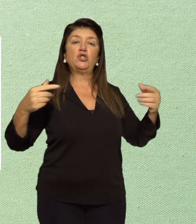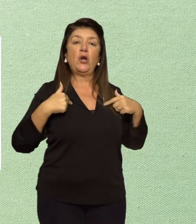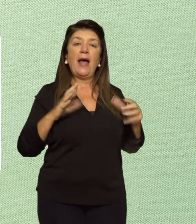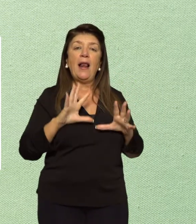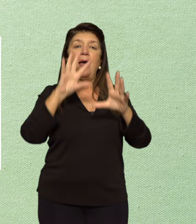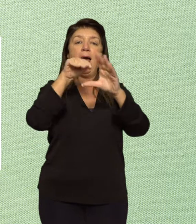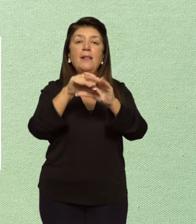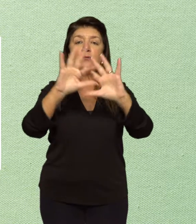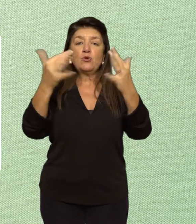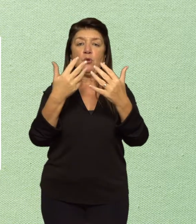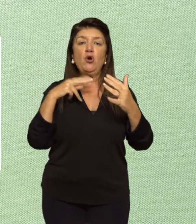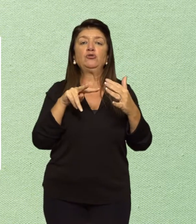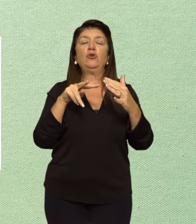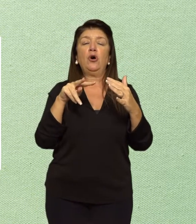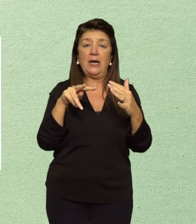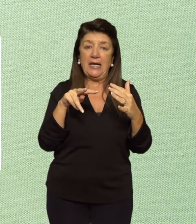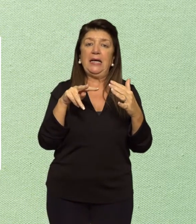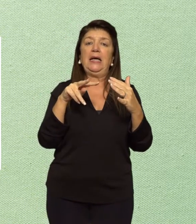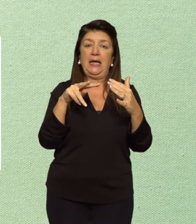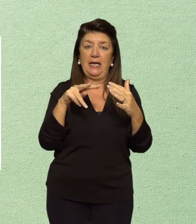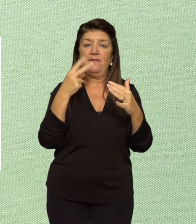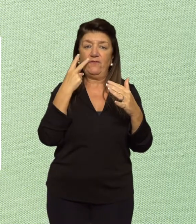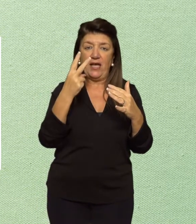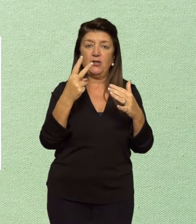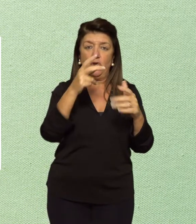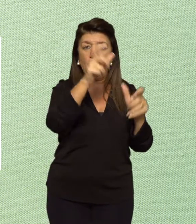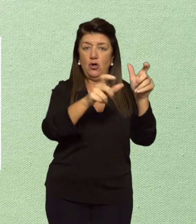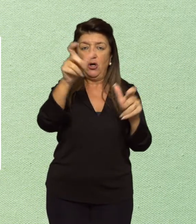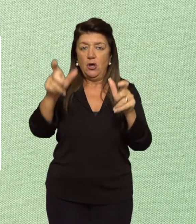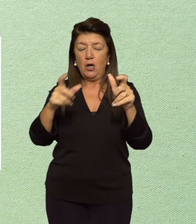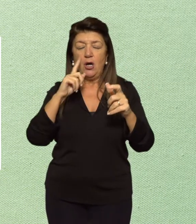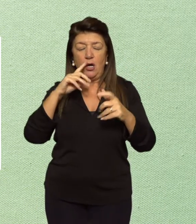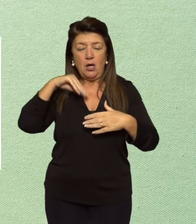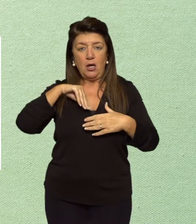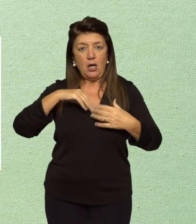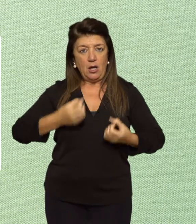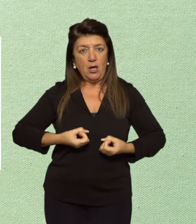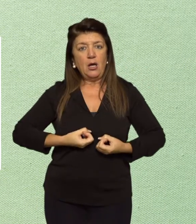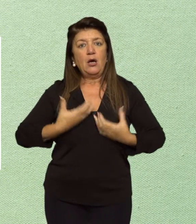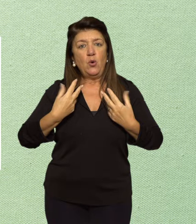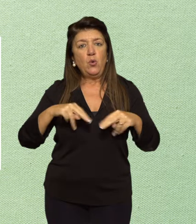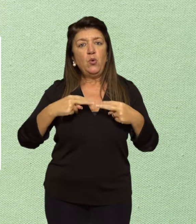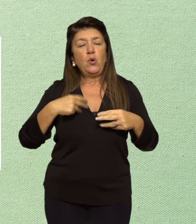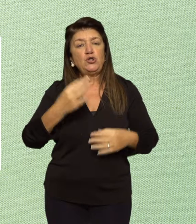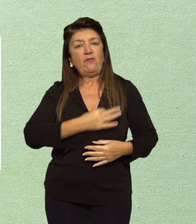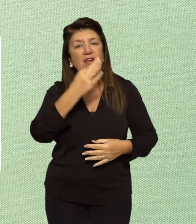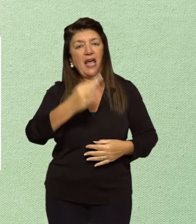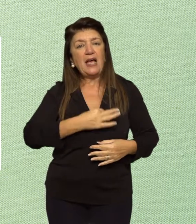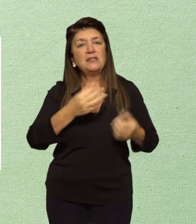che crea della sofferenza, che crea comunque del disagio, se si segue